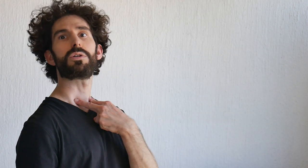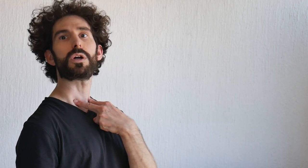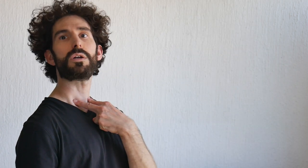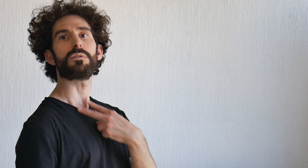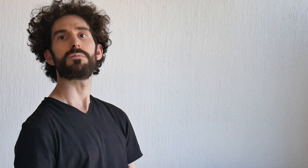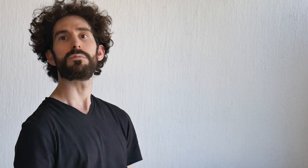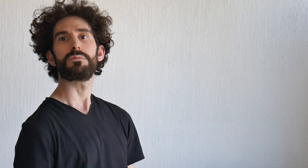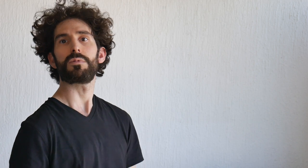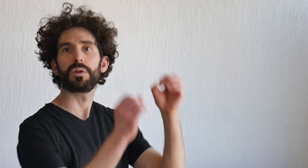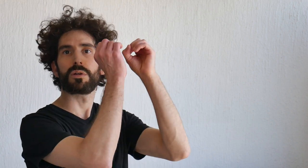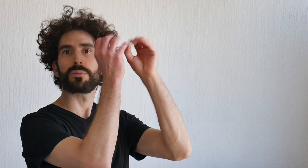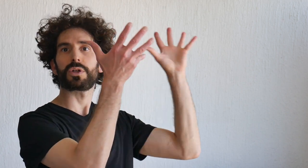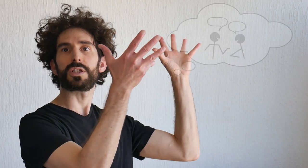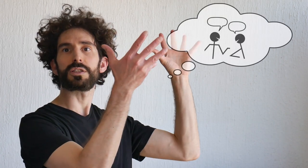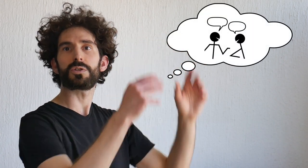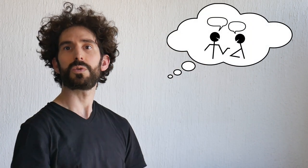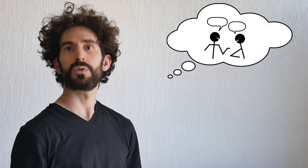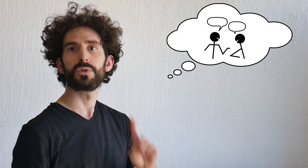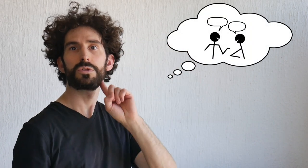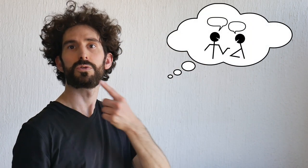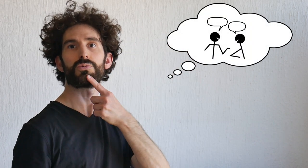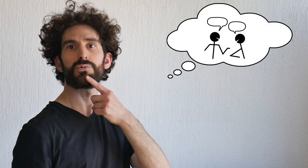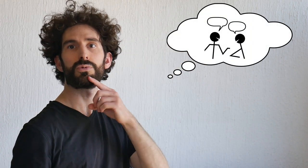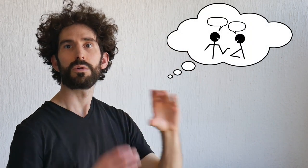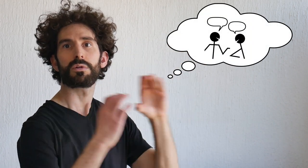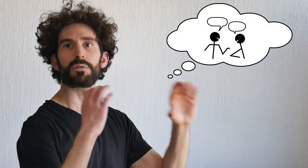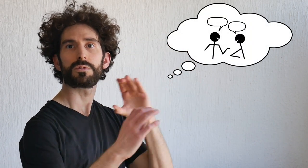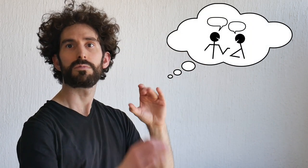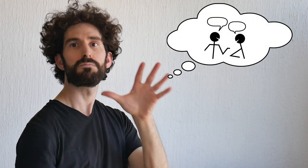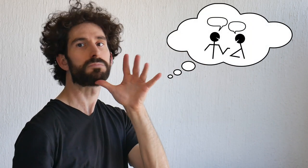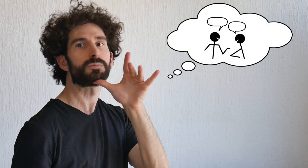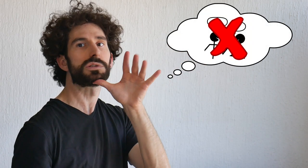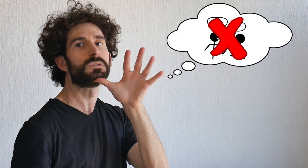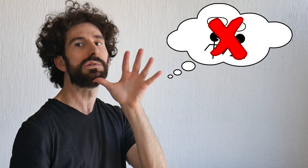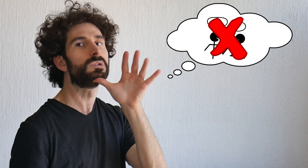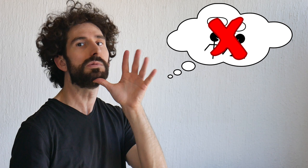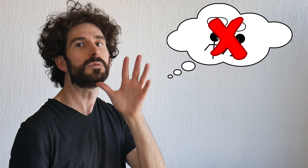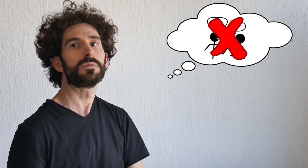*Bloqué* *Représentation : communiquer avec un sourd, ce n'est pas possible.*